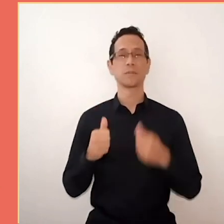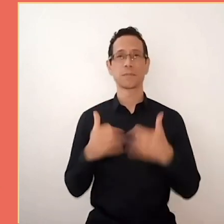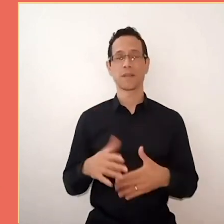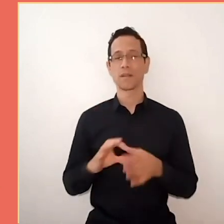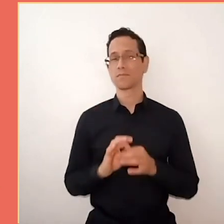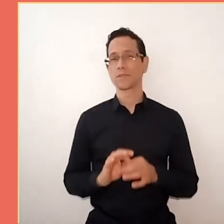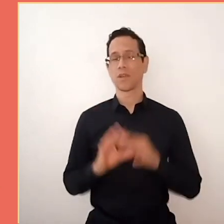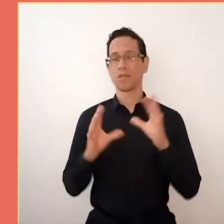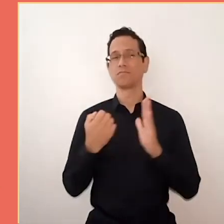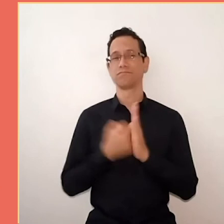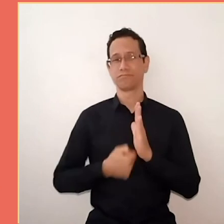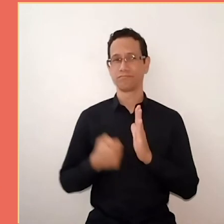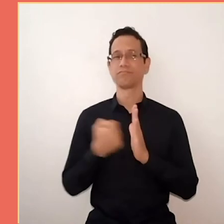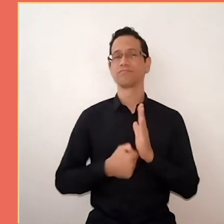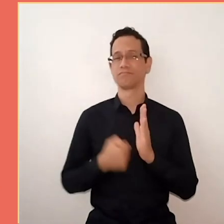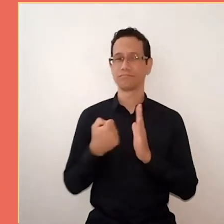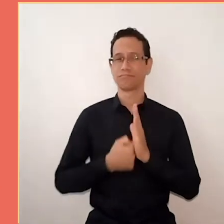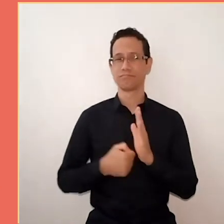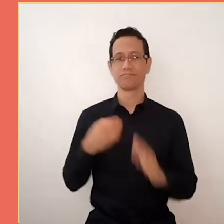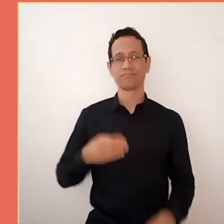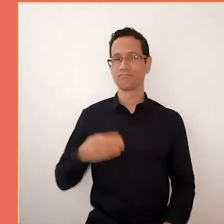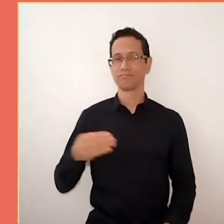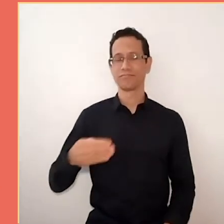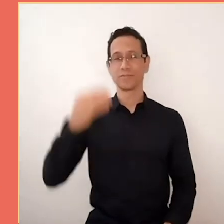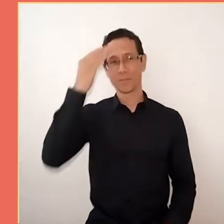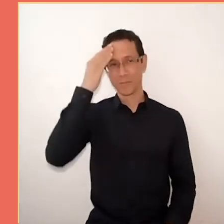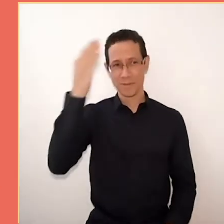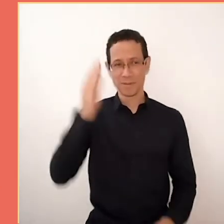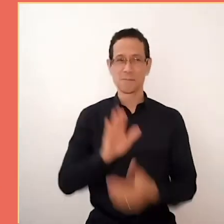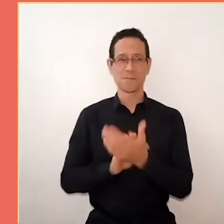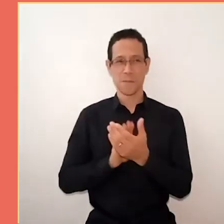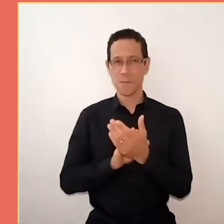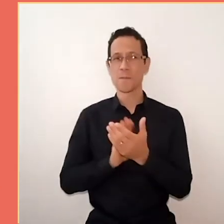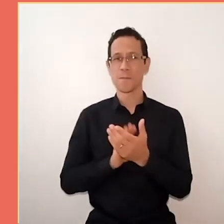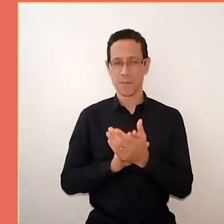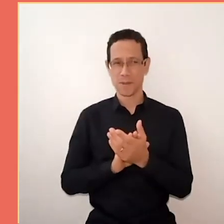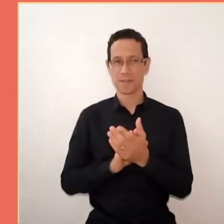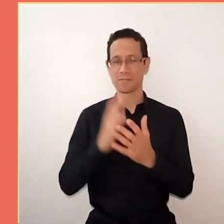então, vamos a ela, muitíssimo obrigada, parabéns por lindos encontros.